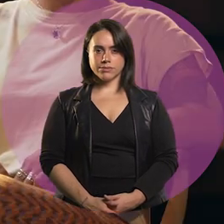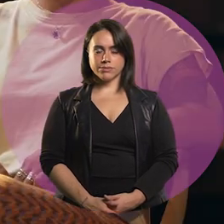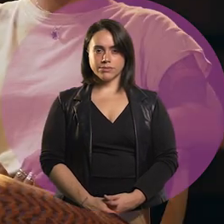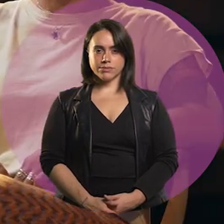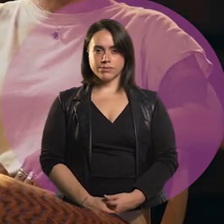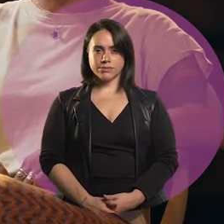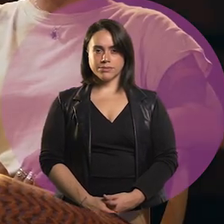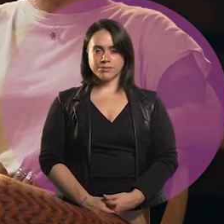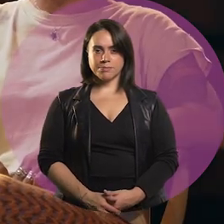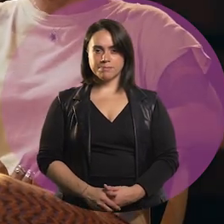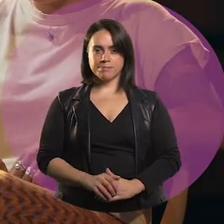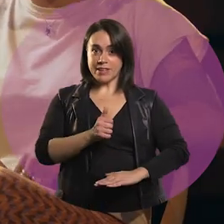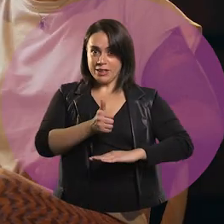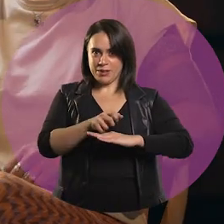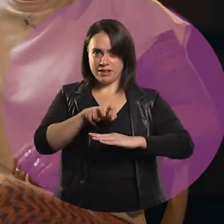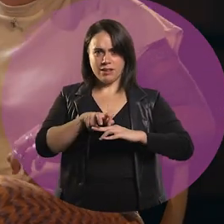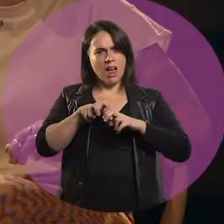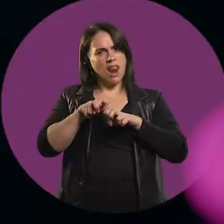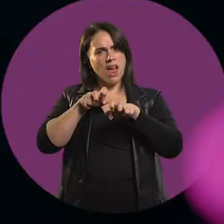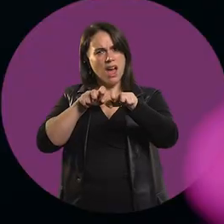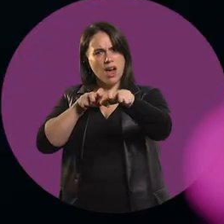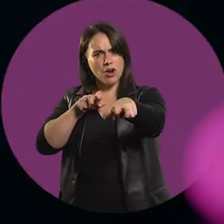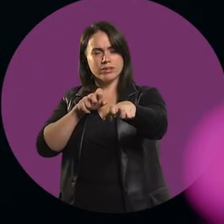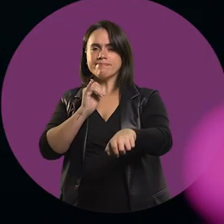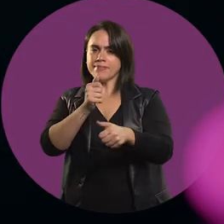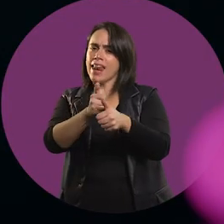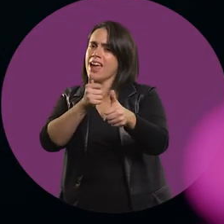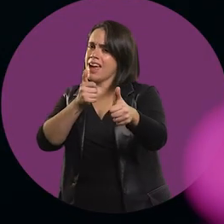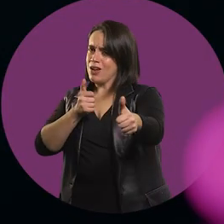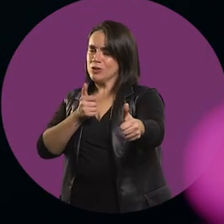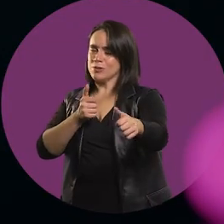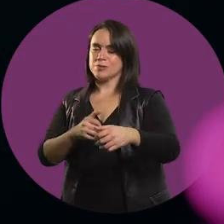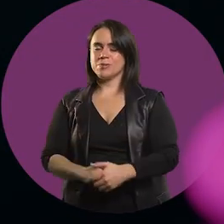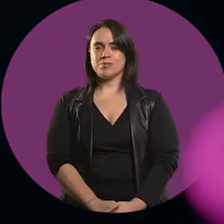Estoy acá, Nicole. Ay, quedaste lejitos. - Estoy lejitos, sí.